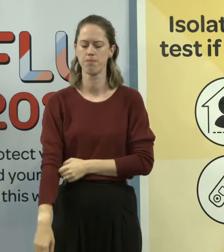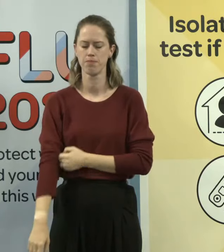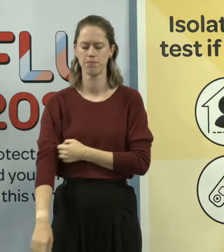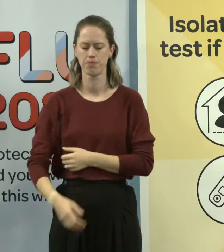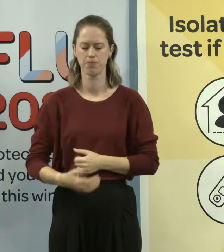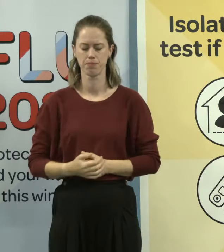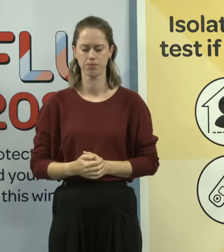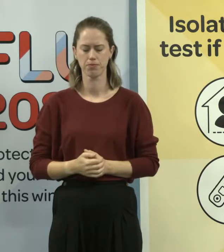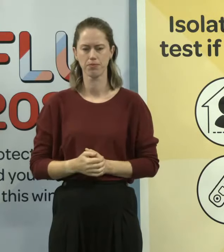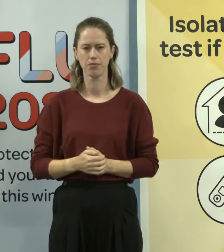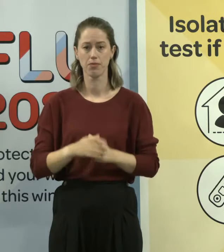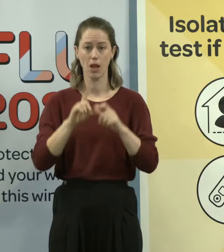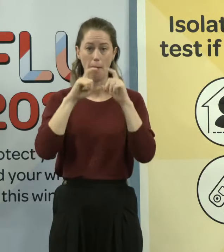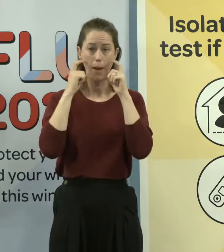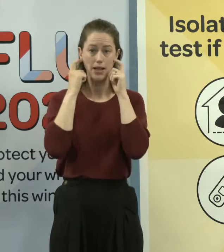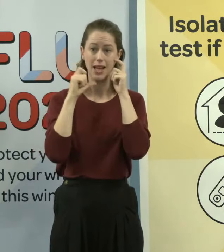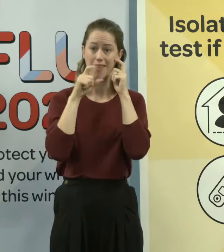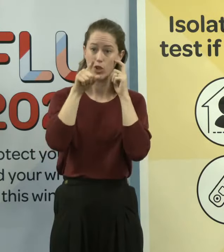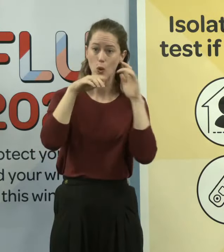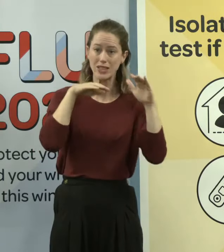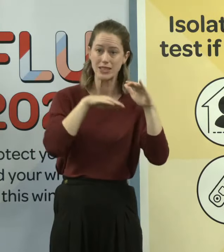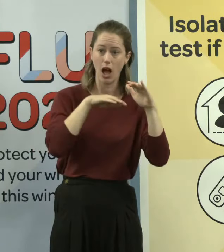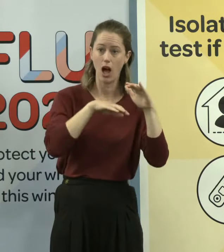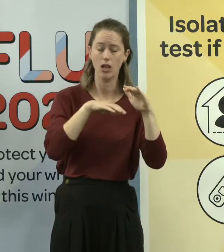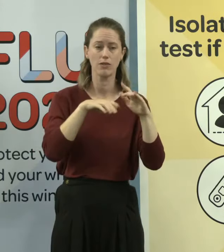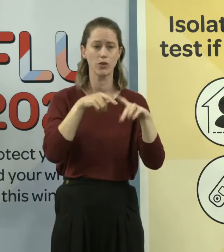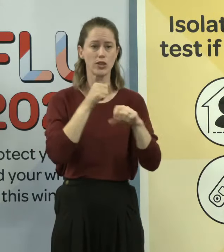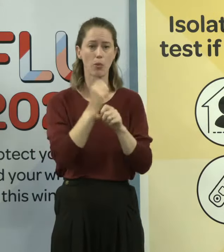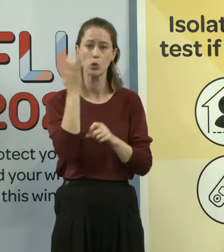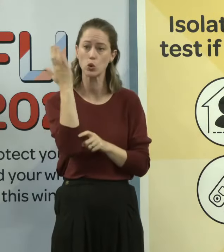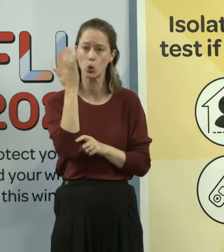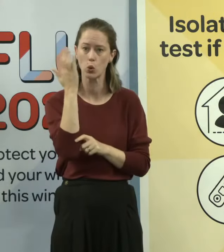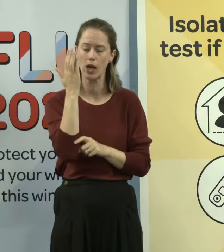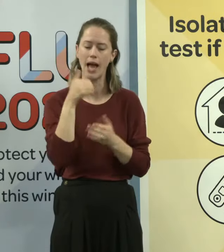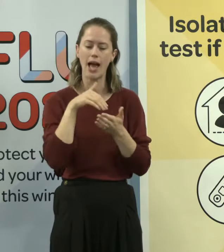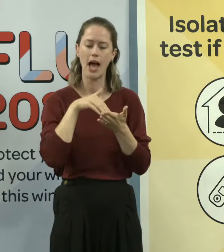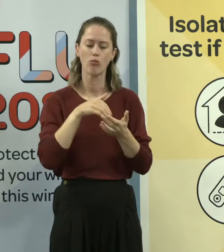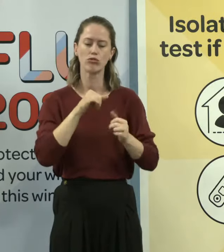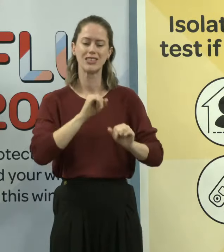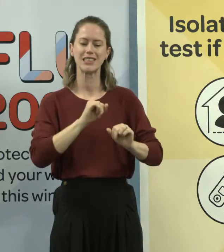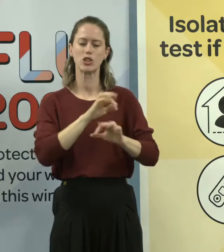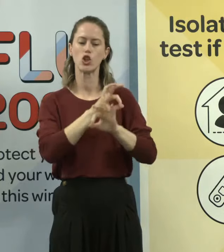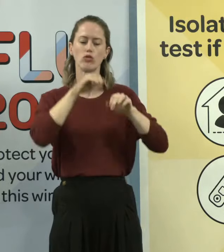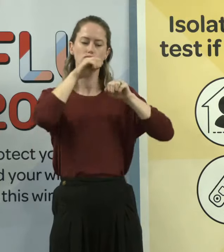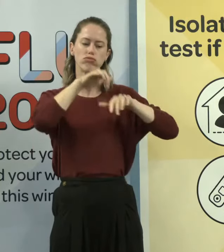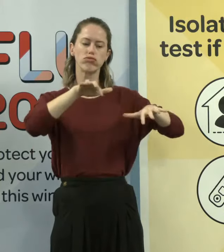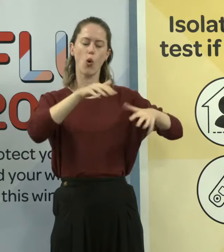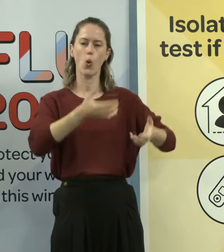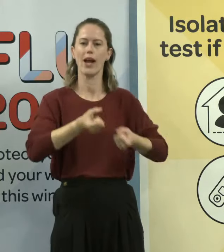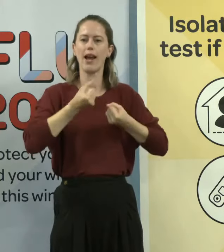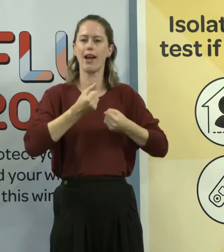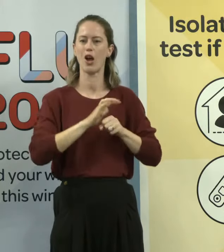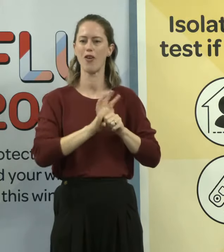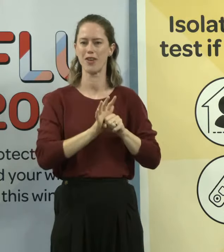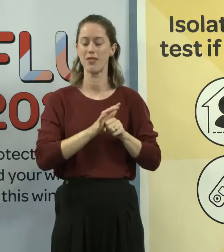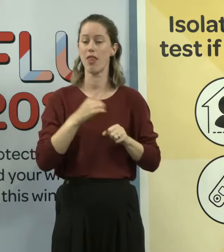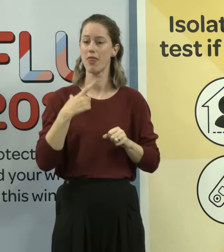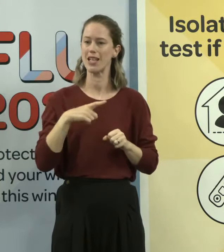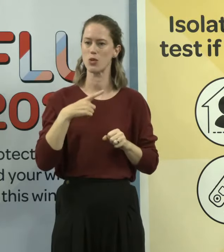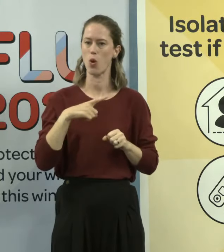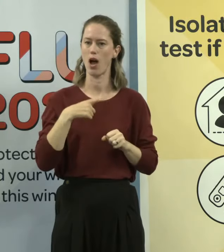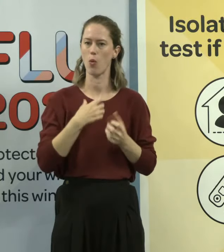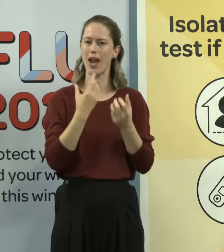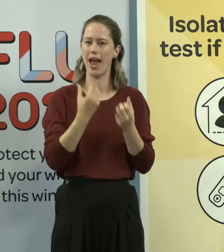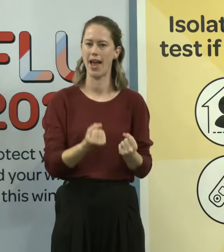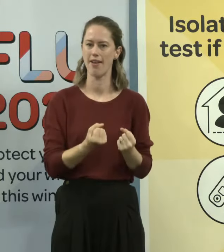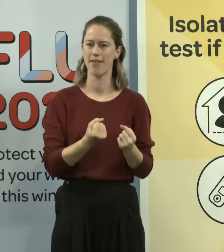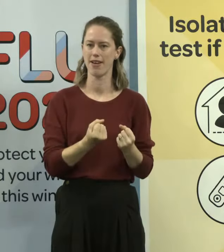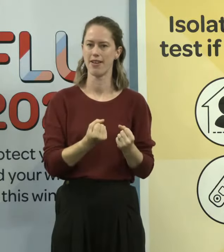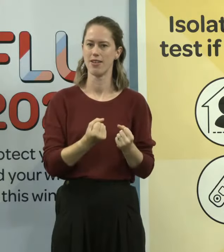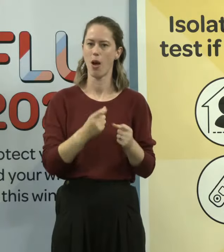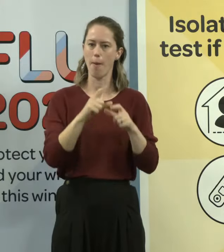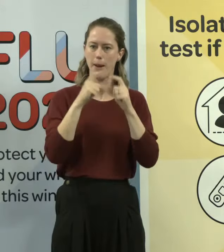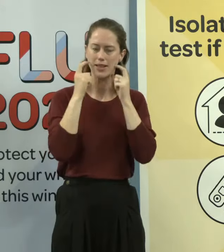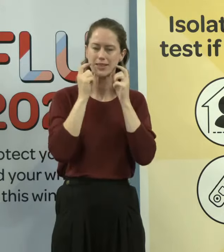tonu mo etahi wa. E mohio ana